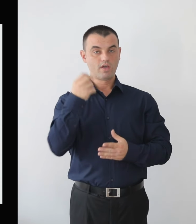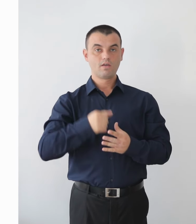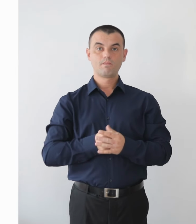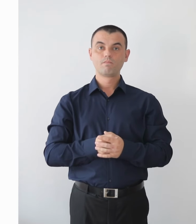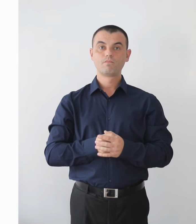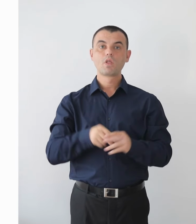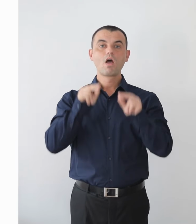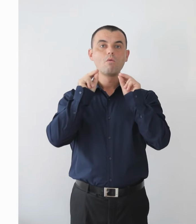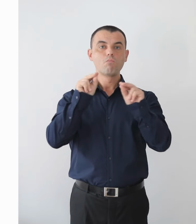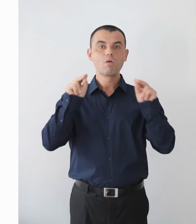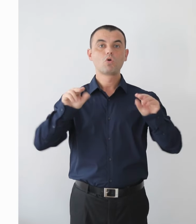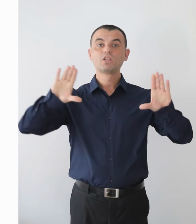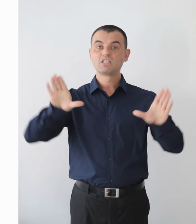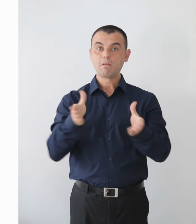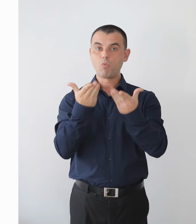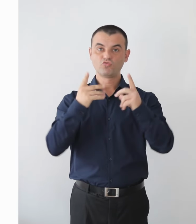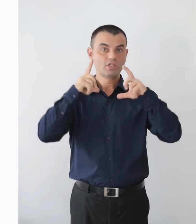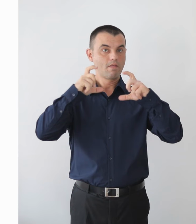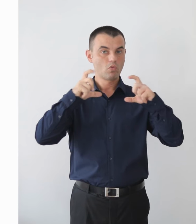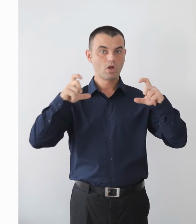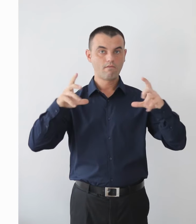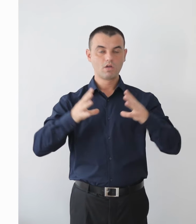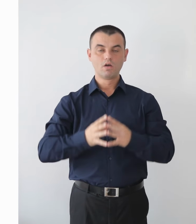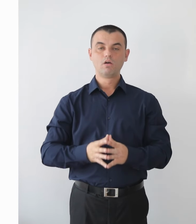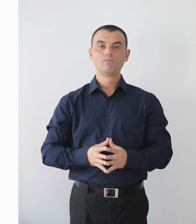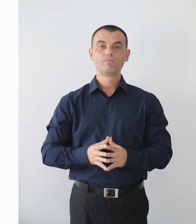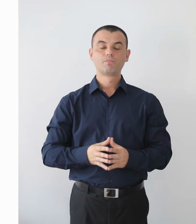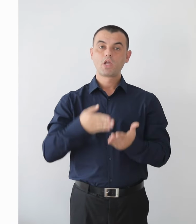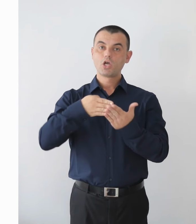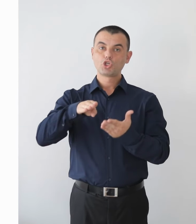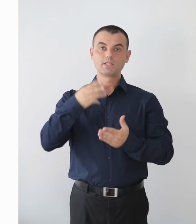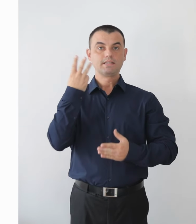Част 2: Препоръки за започване на стокова фотография